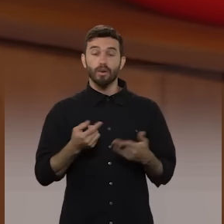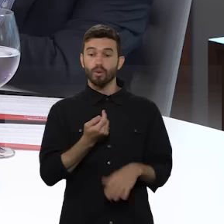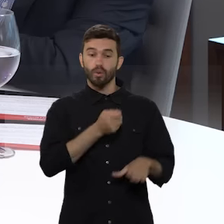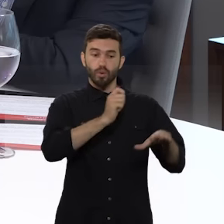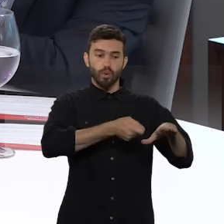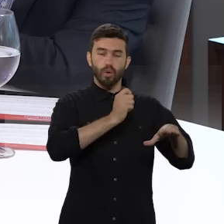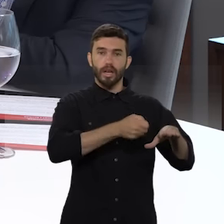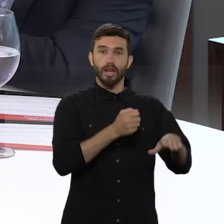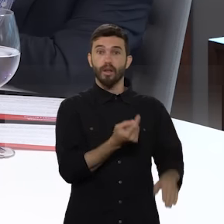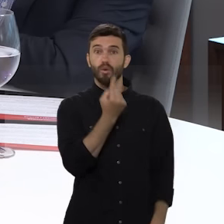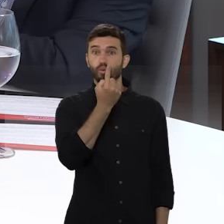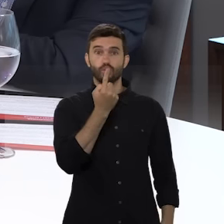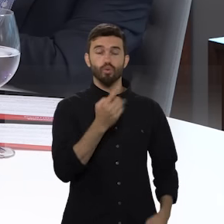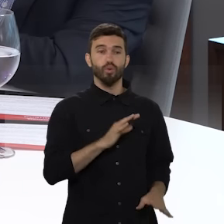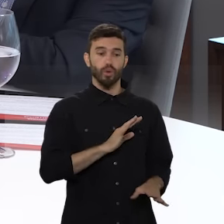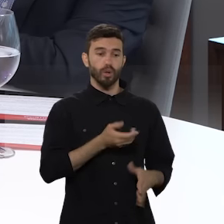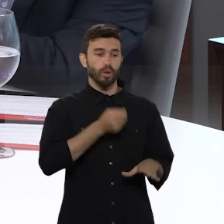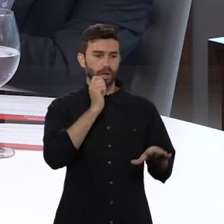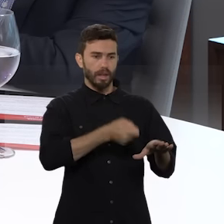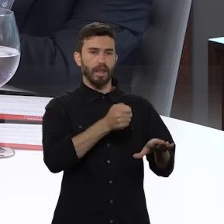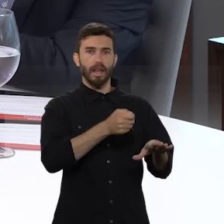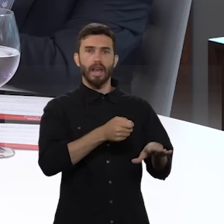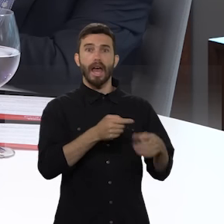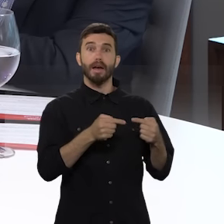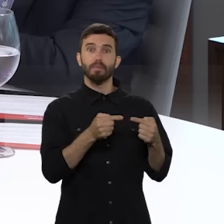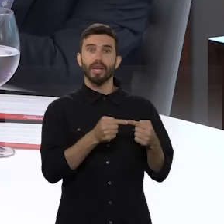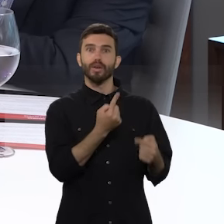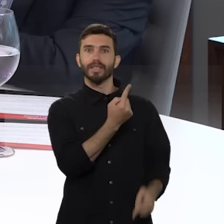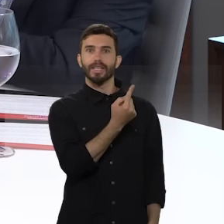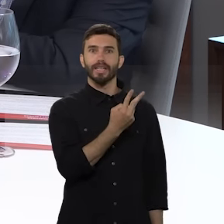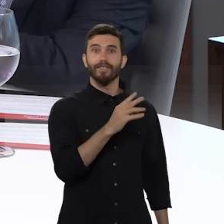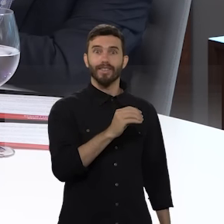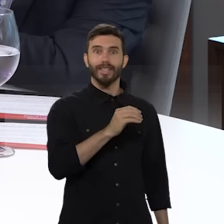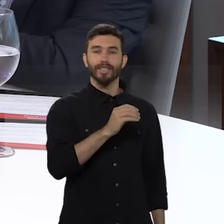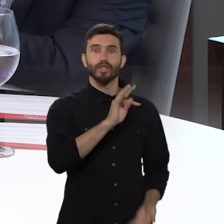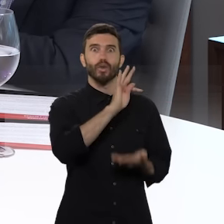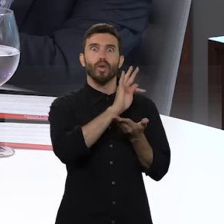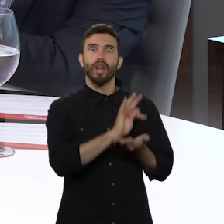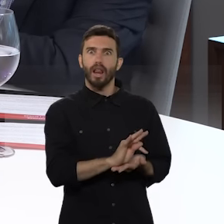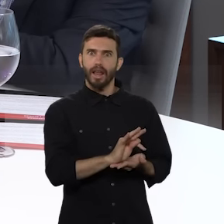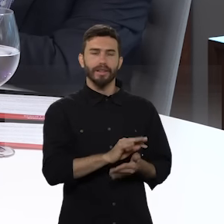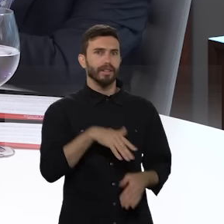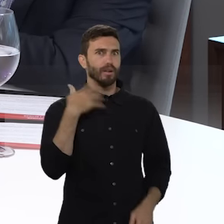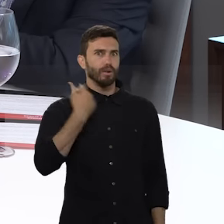uma operação de 120 mil toneladas, então... E isso equivale a que distância,